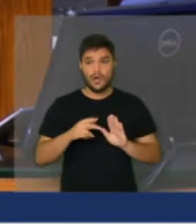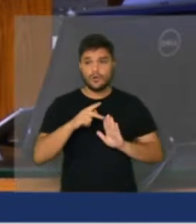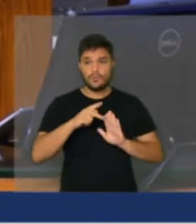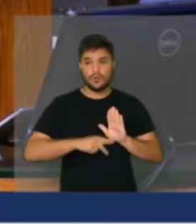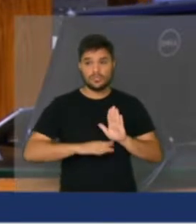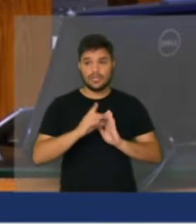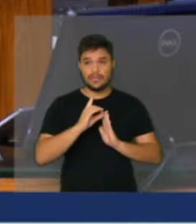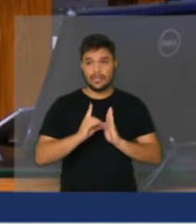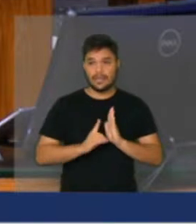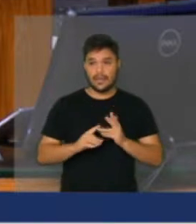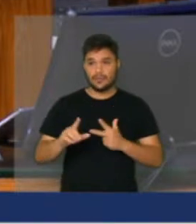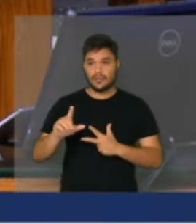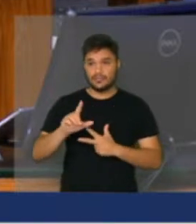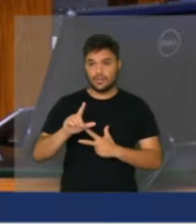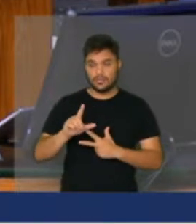LEGISLATIVO, TEMPO DE LIDERANÇA DO PT, DEPUTADO